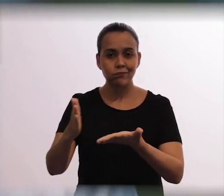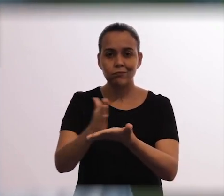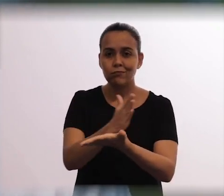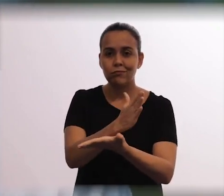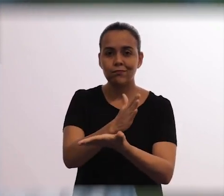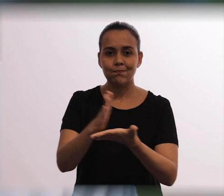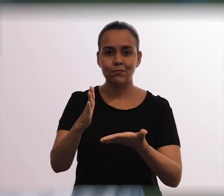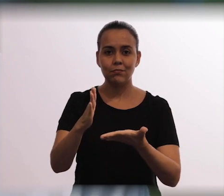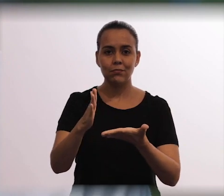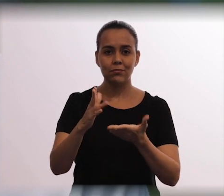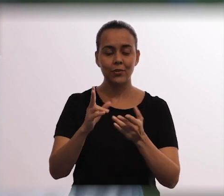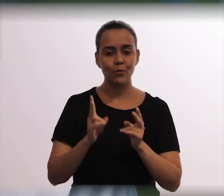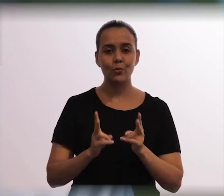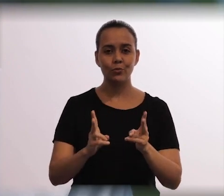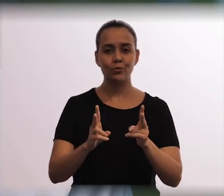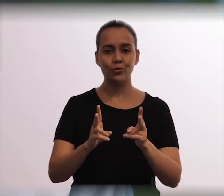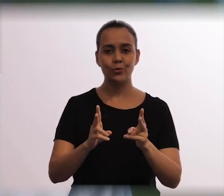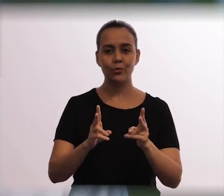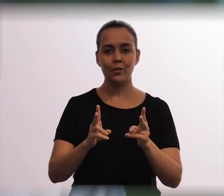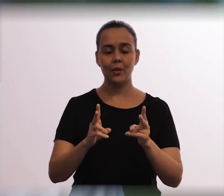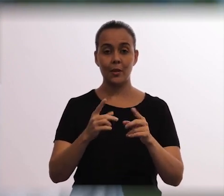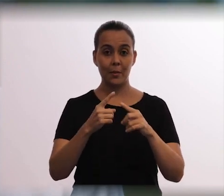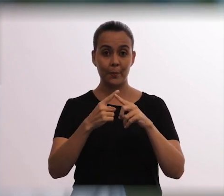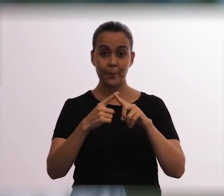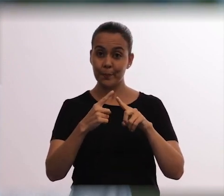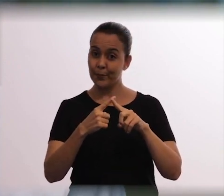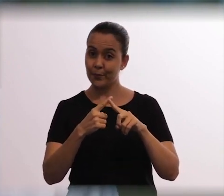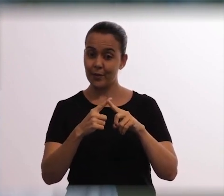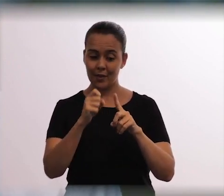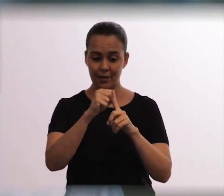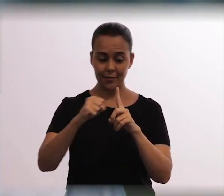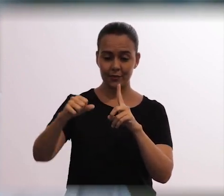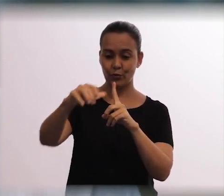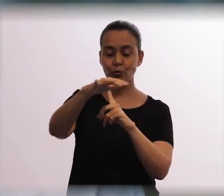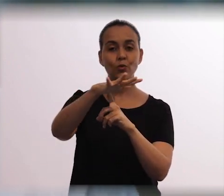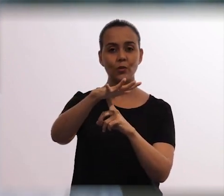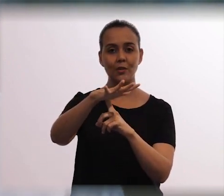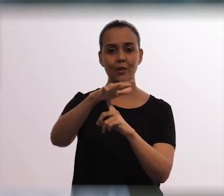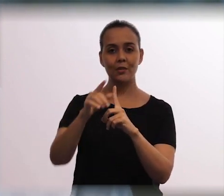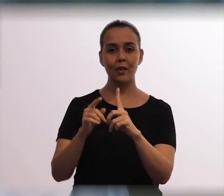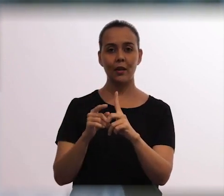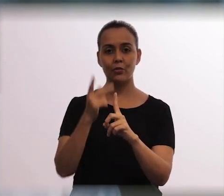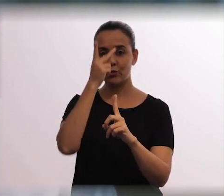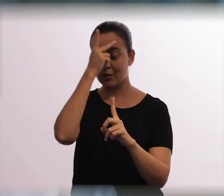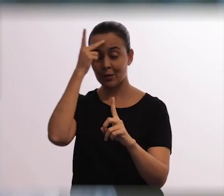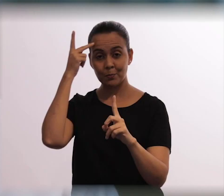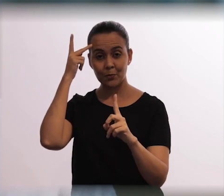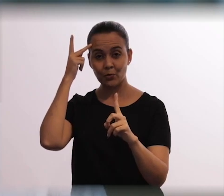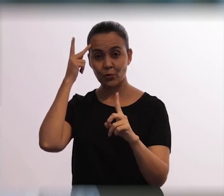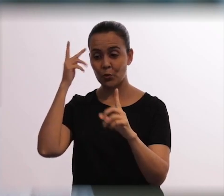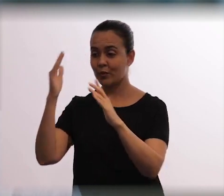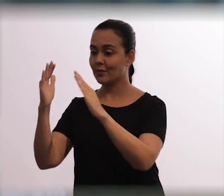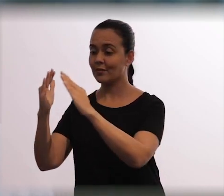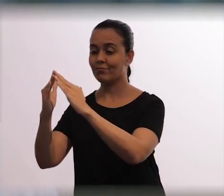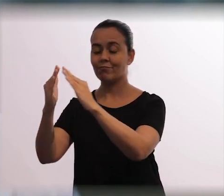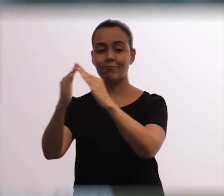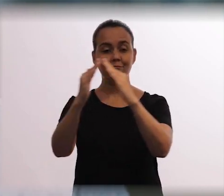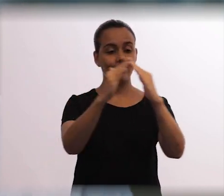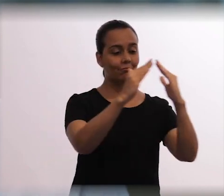Porque a cidade, ela não tá descolada da sociedade. A cidade, ela é uma expressão da sociedade, a cidade, ela é uma expressão de como